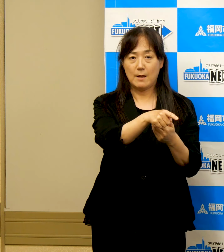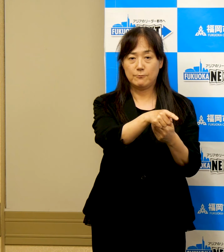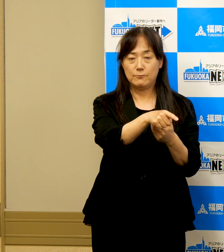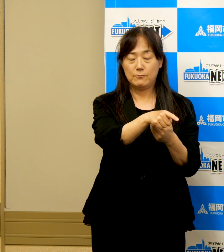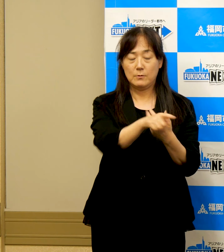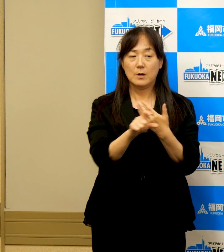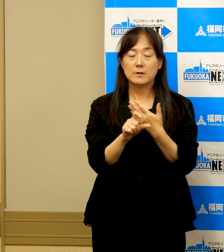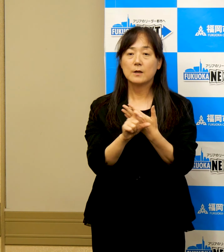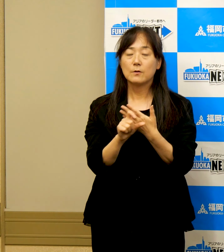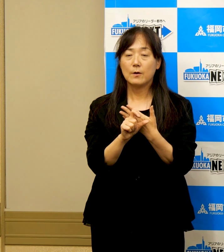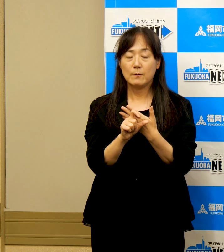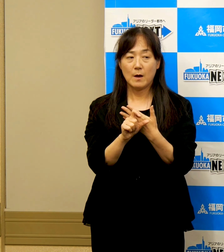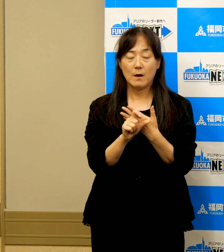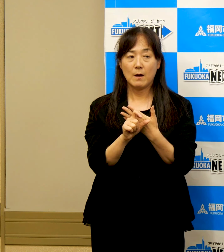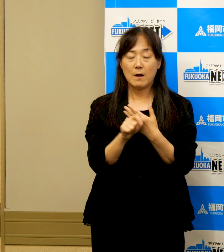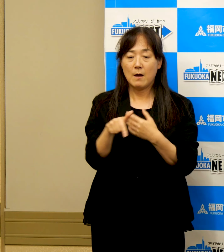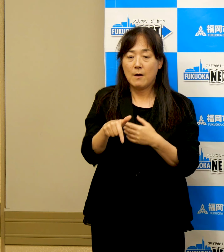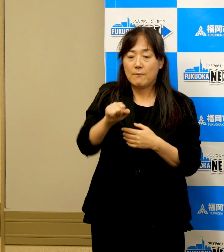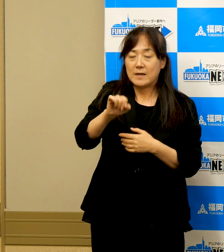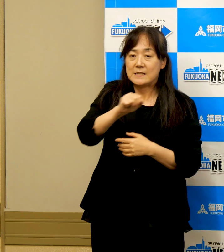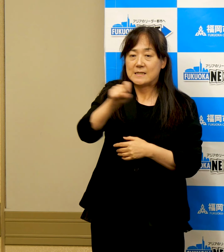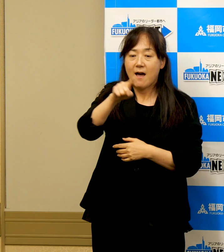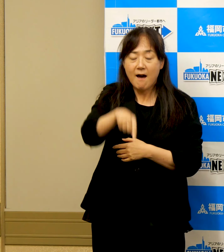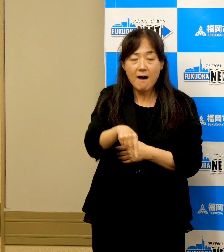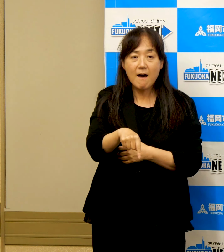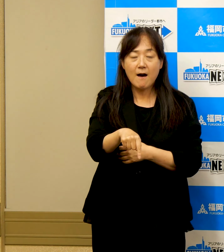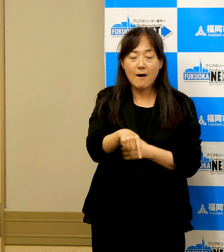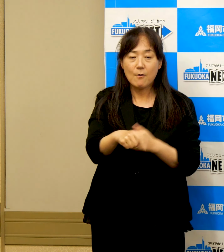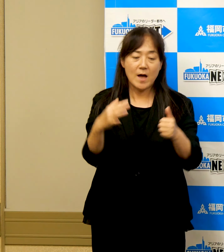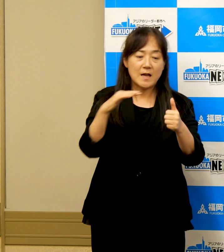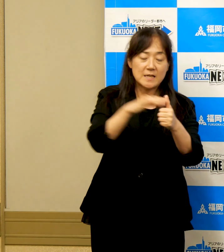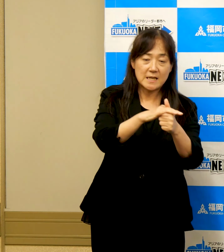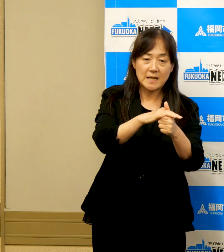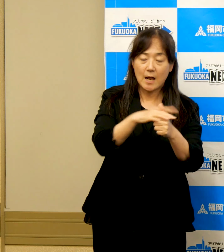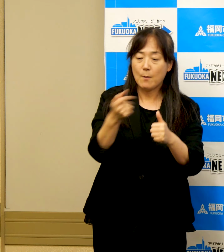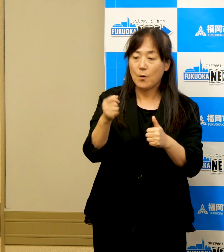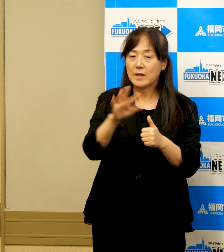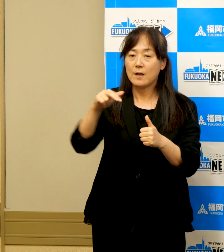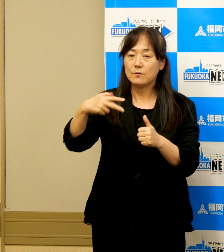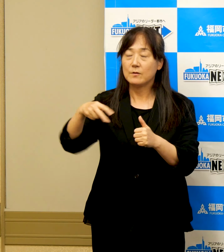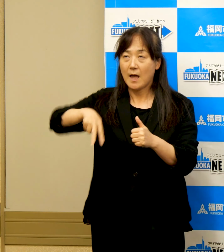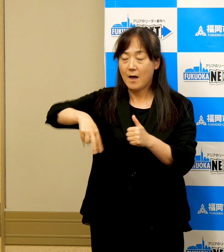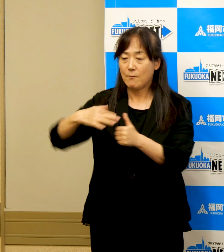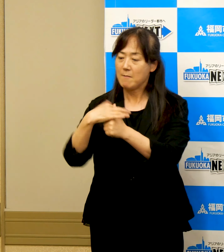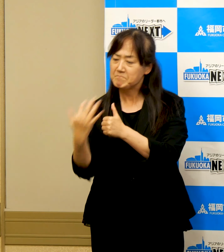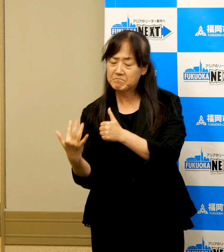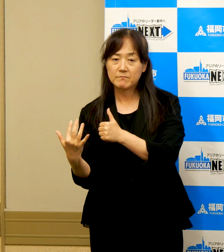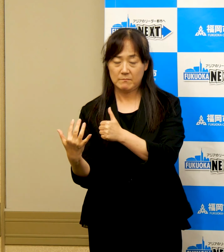例えばファイザーは人気があるけど モデルナはまだちょっと打ちたくない人がいるみたいな